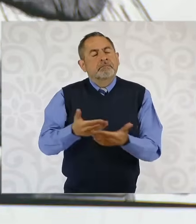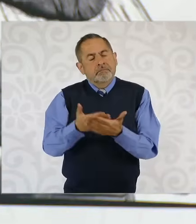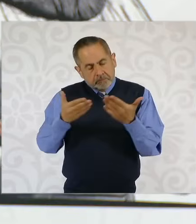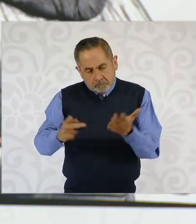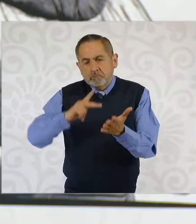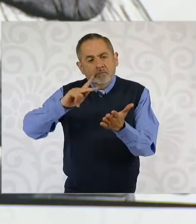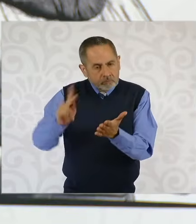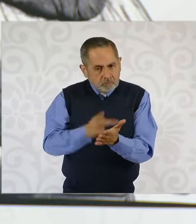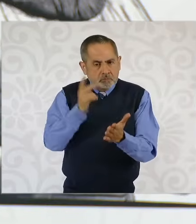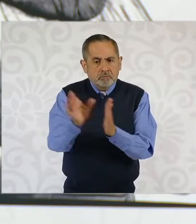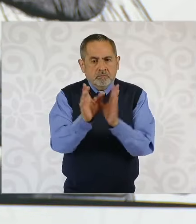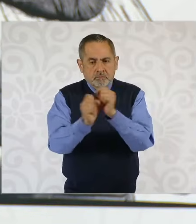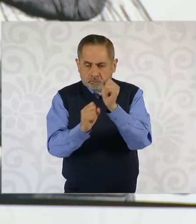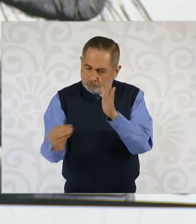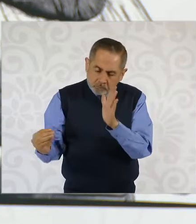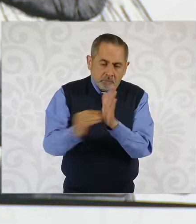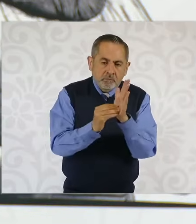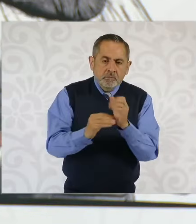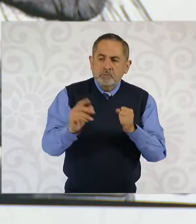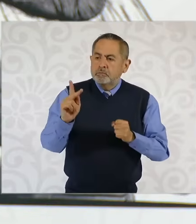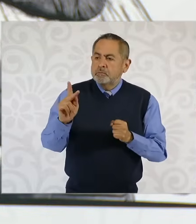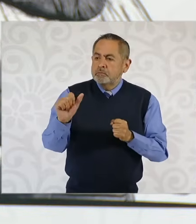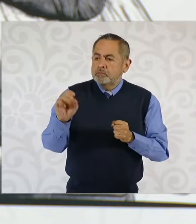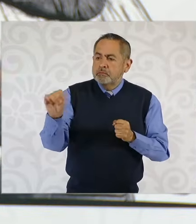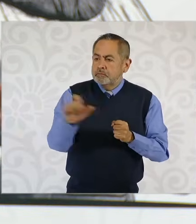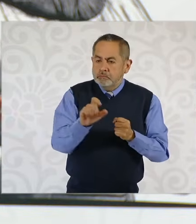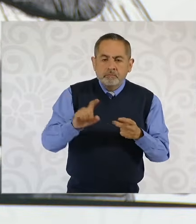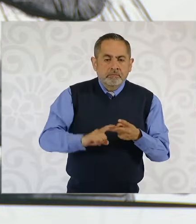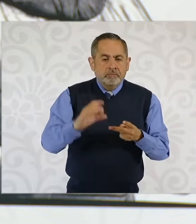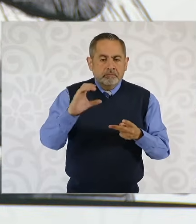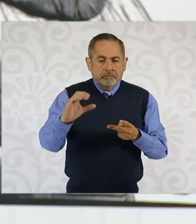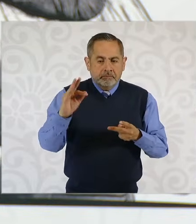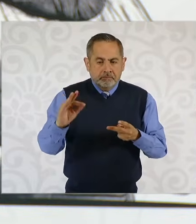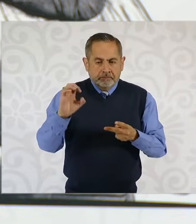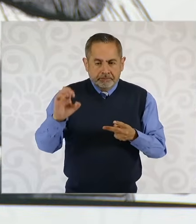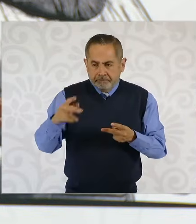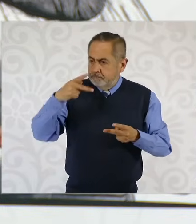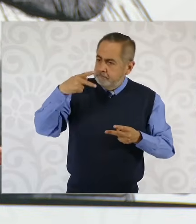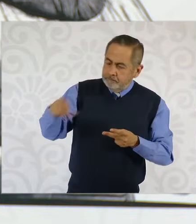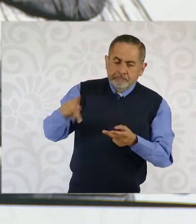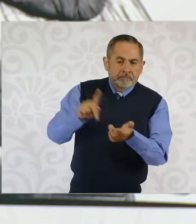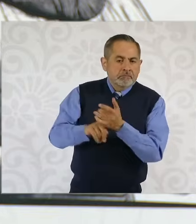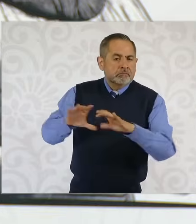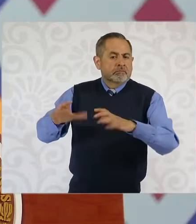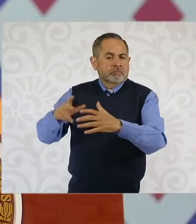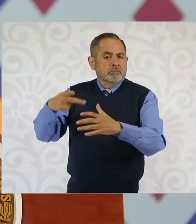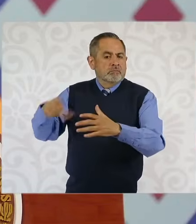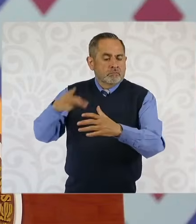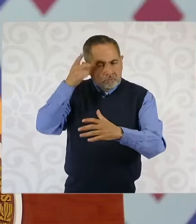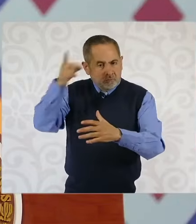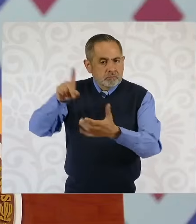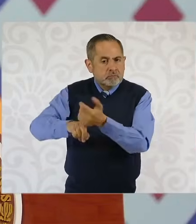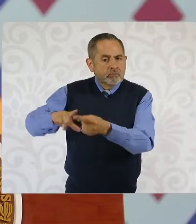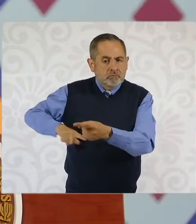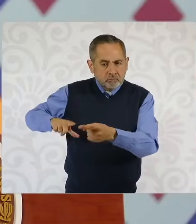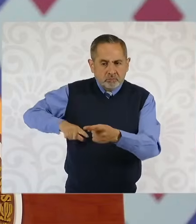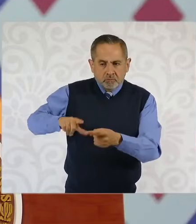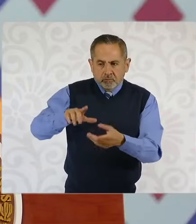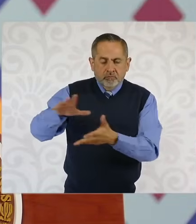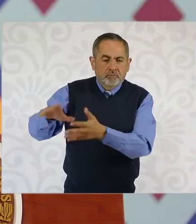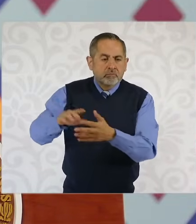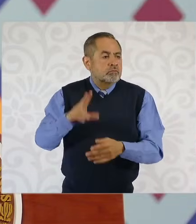y CFE sean empresas no productivas del Estado sino públicas que es muy distinto No porque no